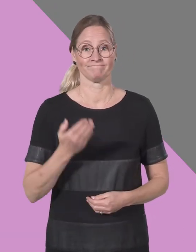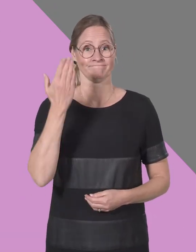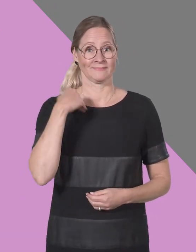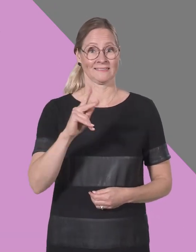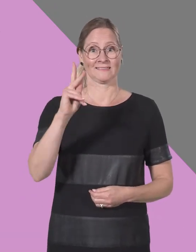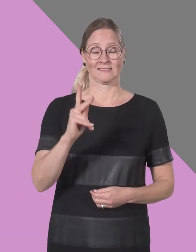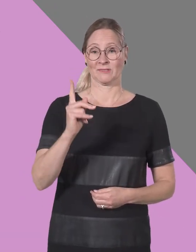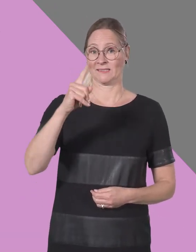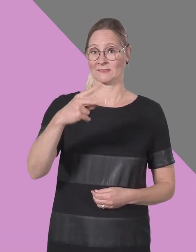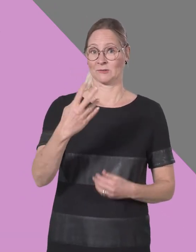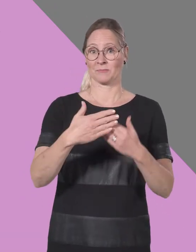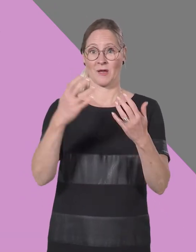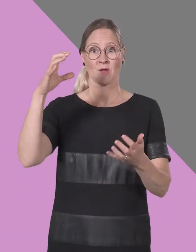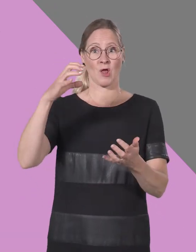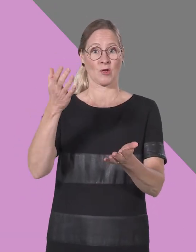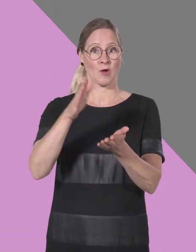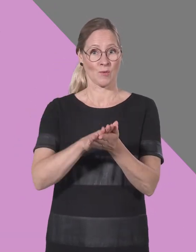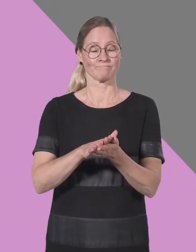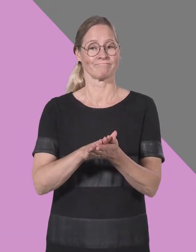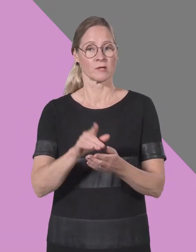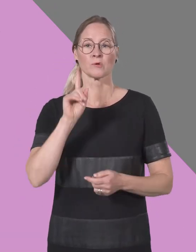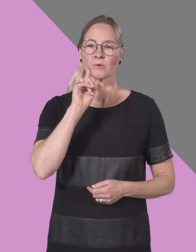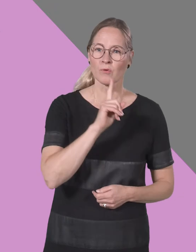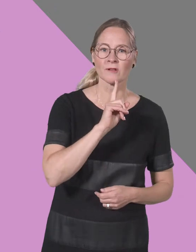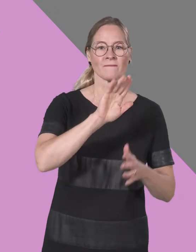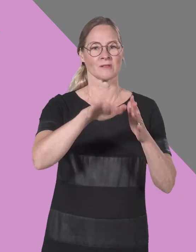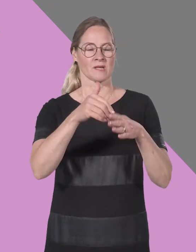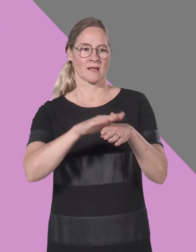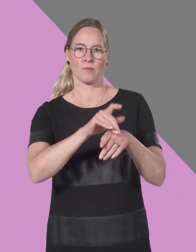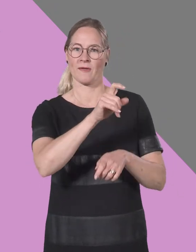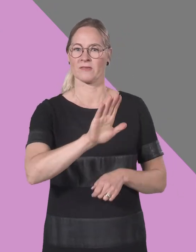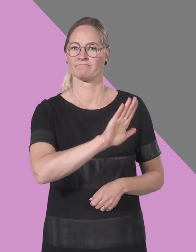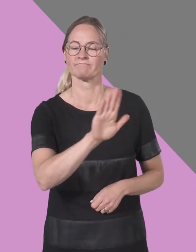Keskiviikkona 12.10.2022 järjestettiin kuurojen ja viittomakieltä käyttävien -